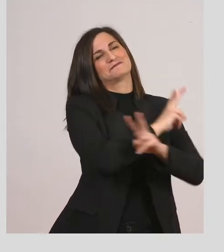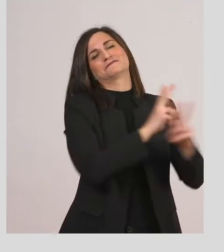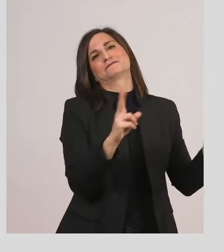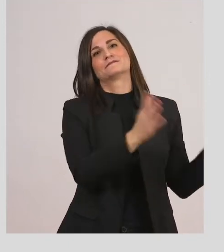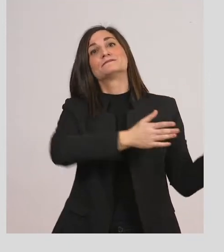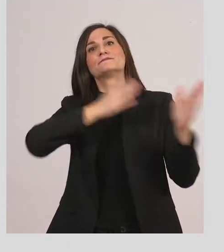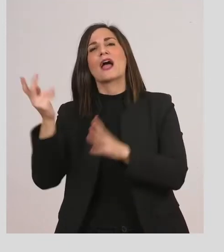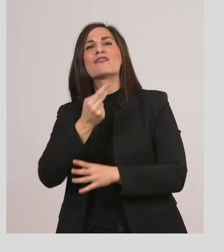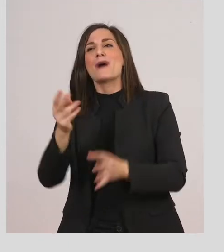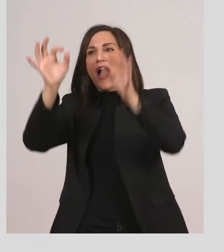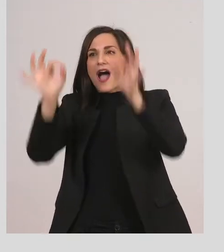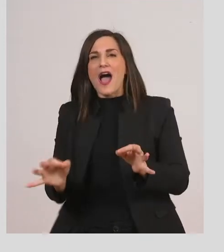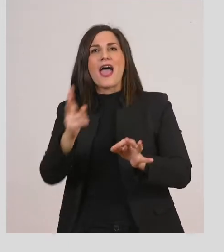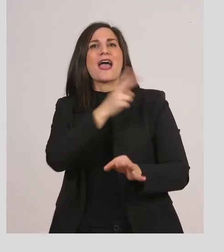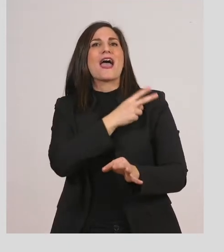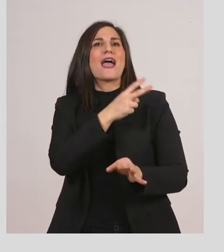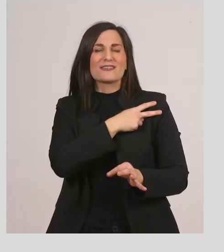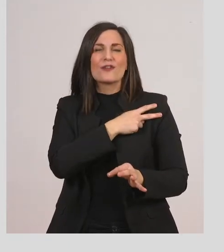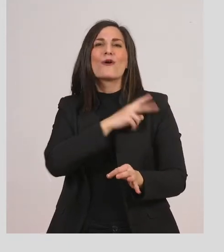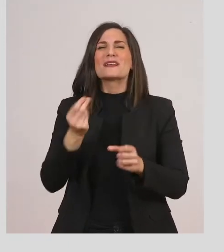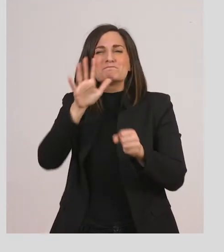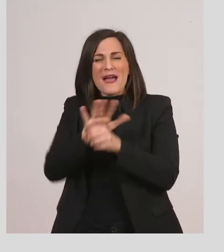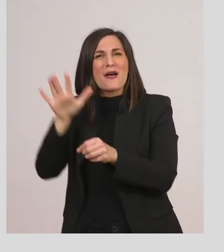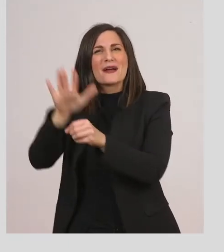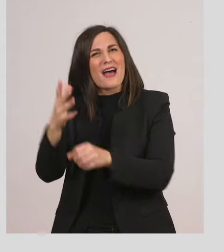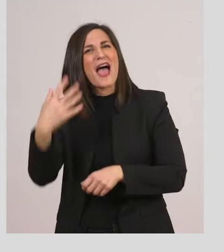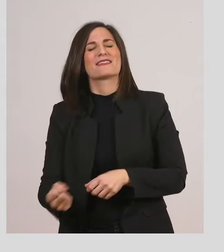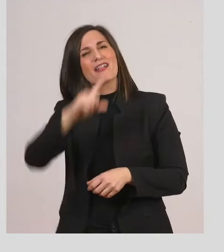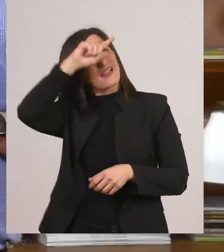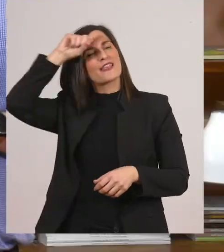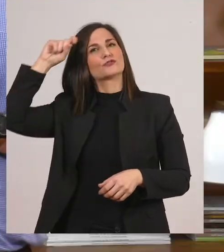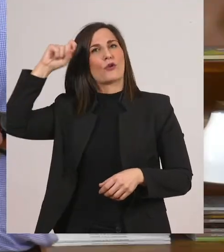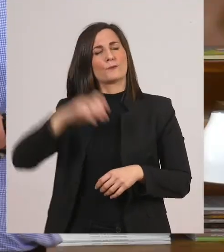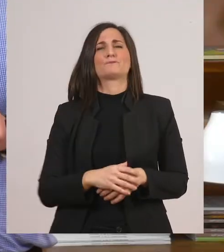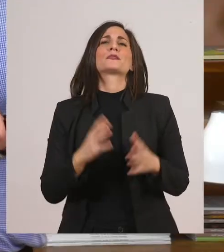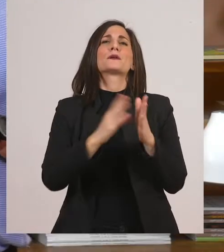Ενώ αυτό είναι κάτι το οποίο κρύβει και πολλές παγίδες. Θα σας πω ένα πολύ απλό παράδειγμα.